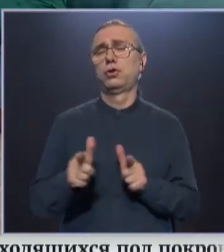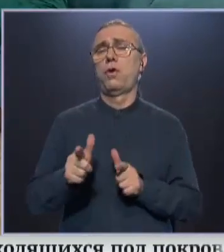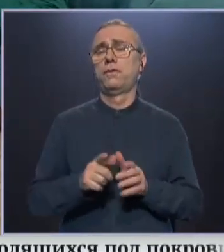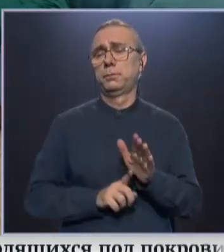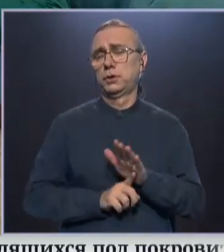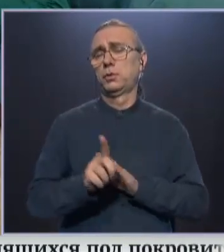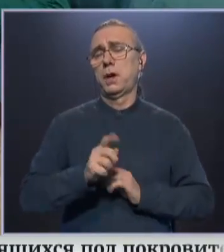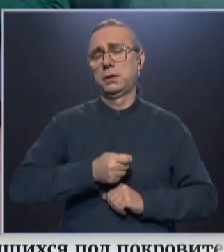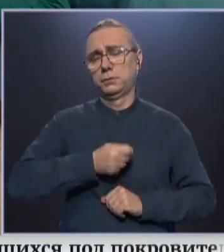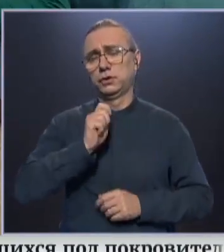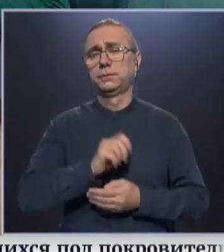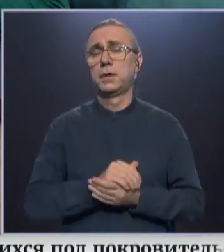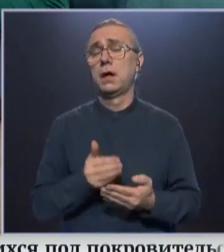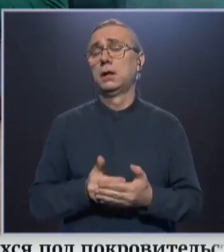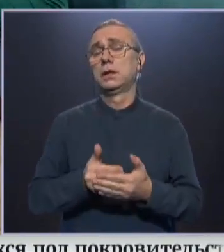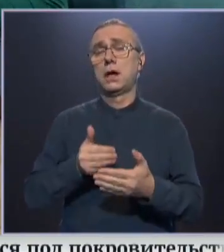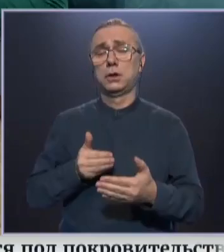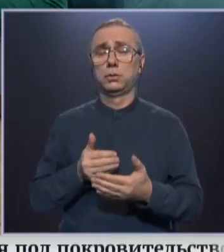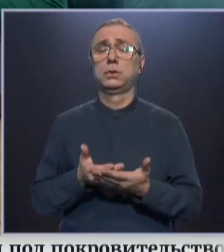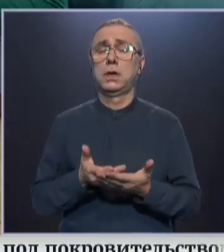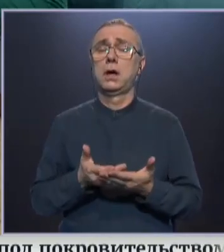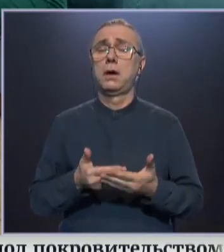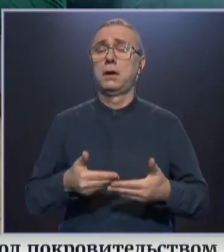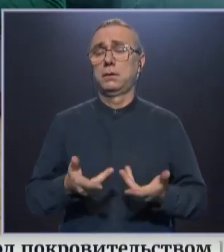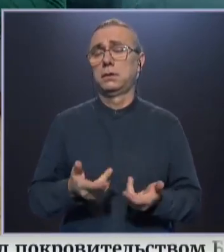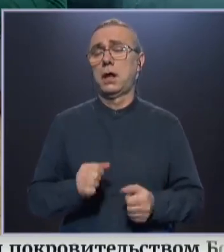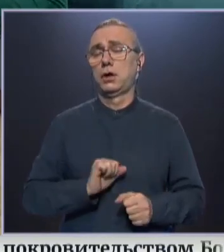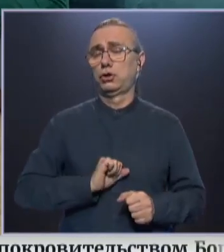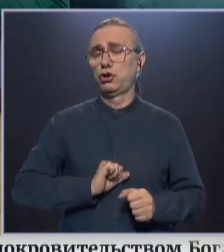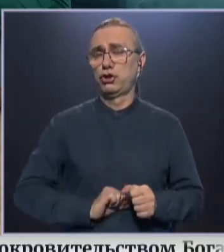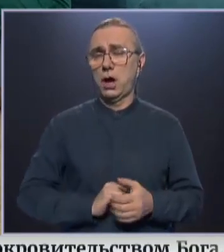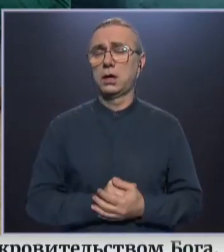постясь накануне А уж постом тем более Ну и канончик